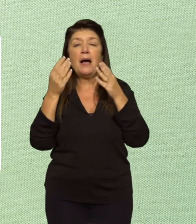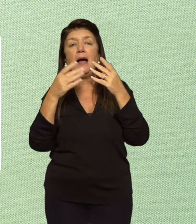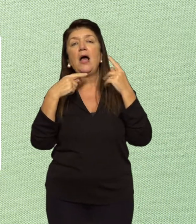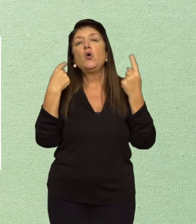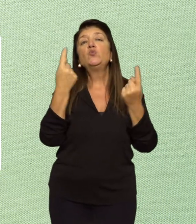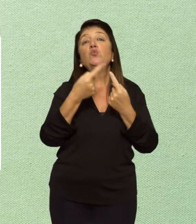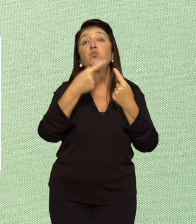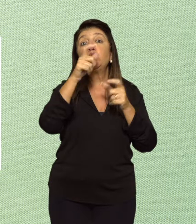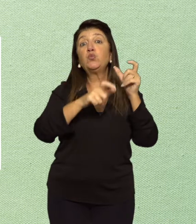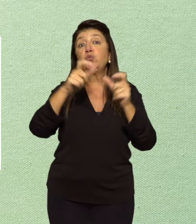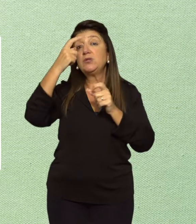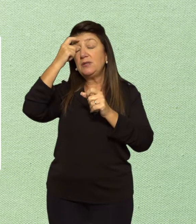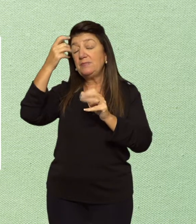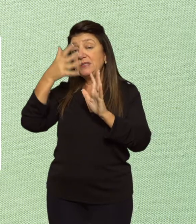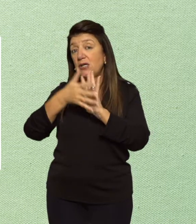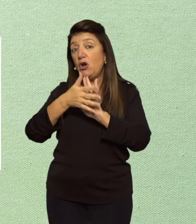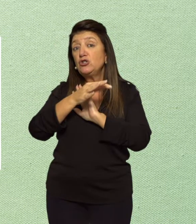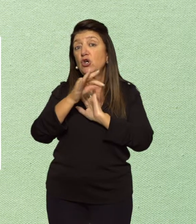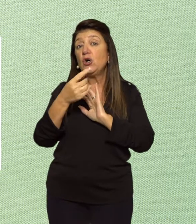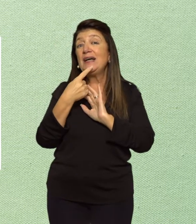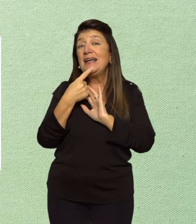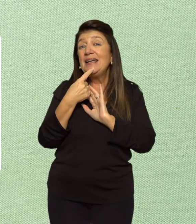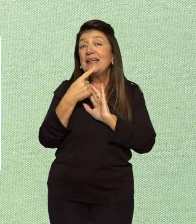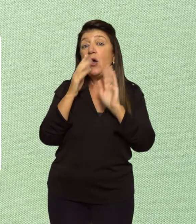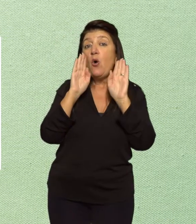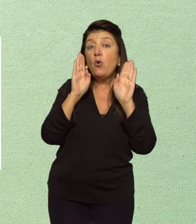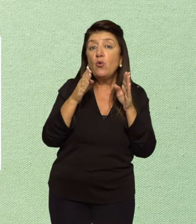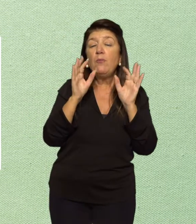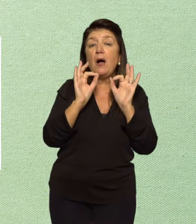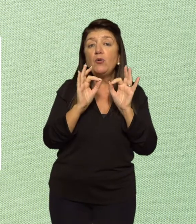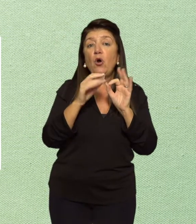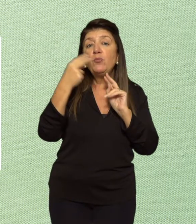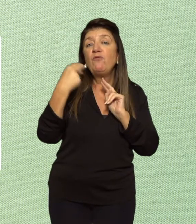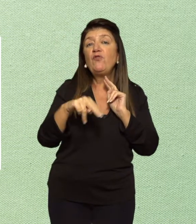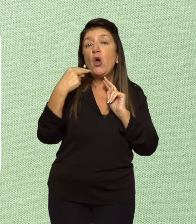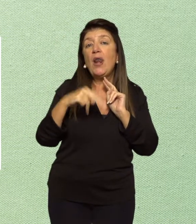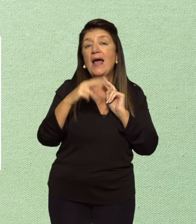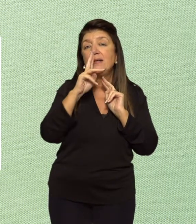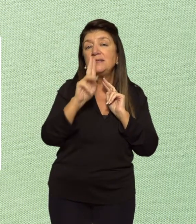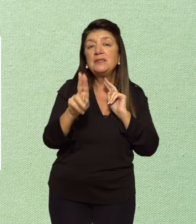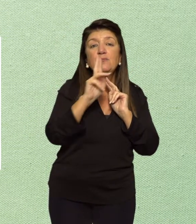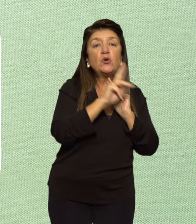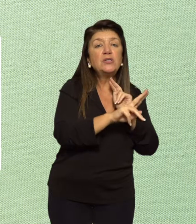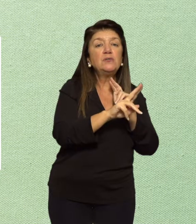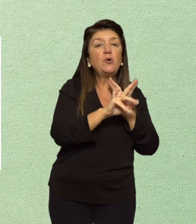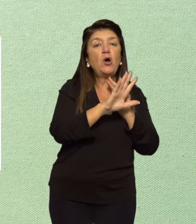comunque chiunque si occupi di violenza di genere sia esagerato, no? Girano un po